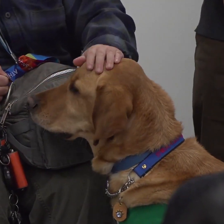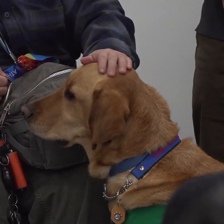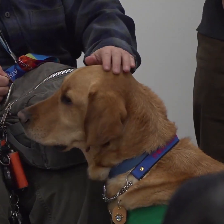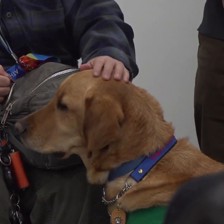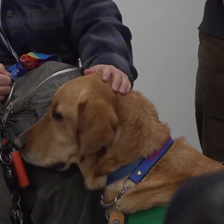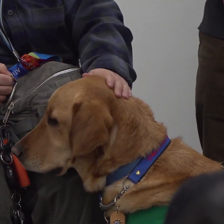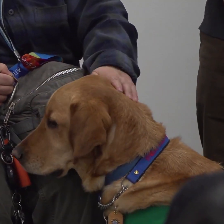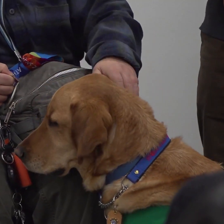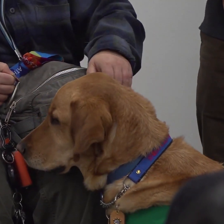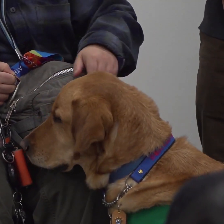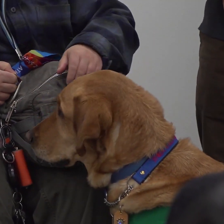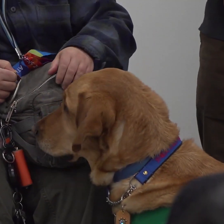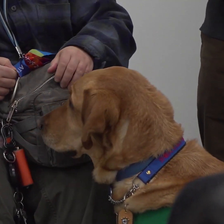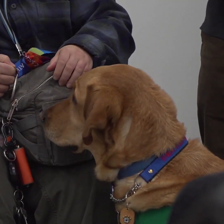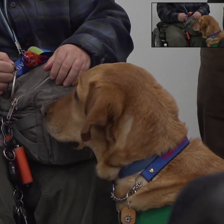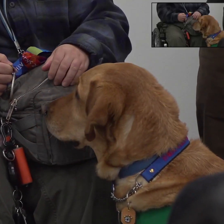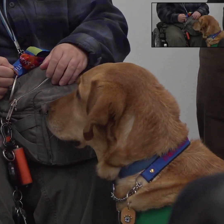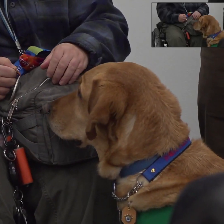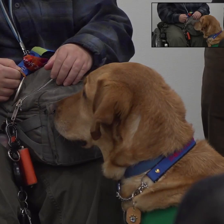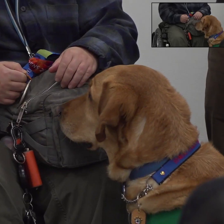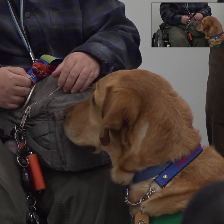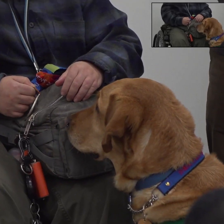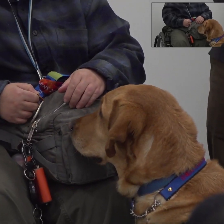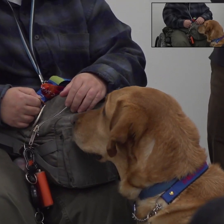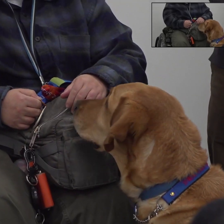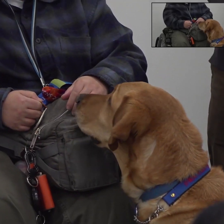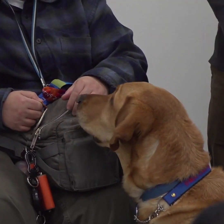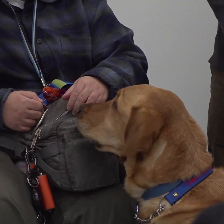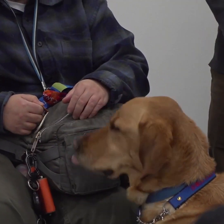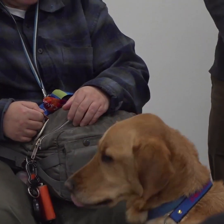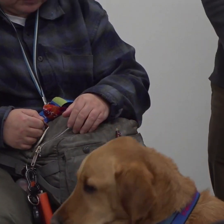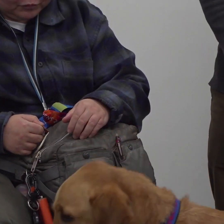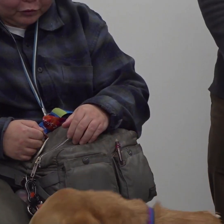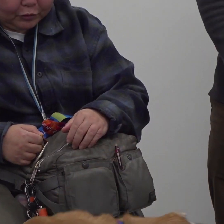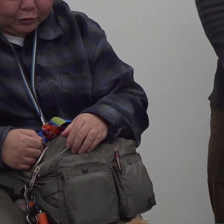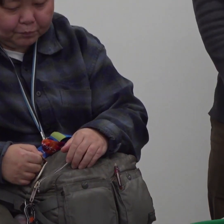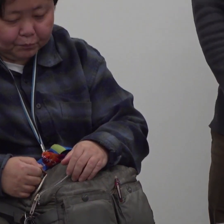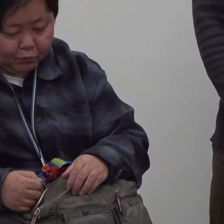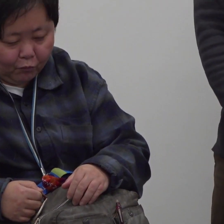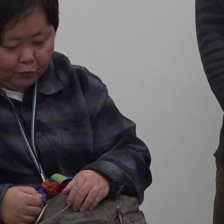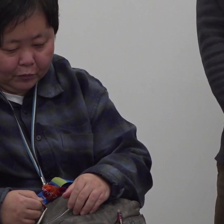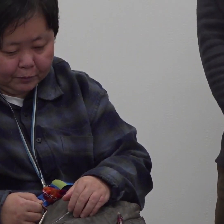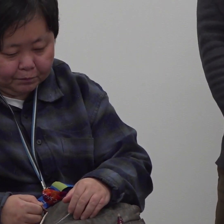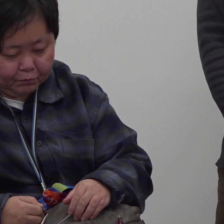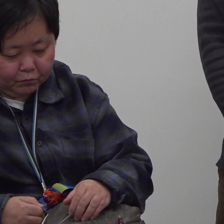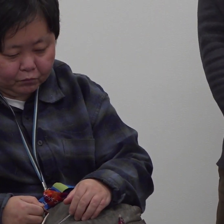裏面にね点字が入ってるんです パラリンピアンで視覚障害がある方もいらっしゃる